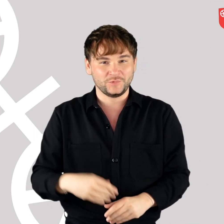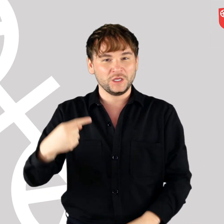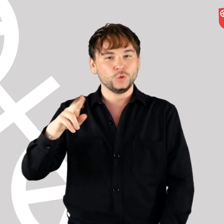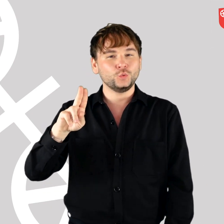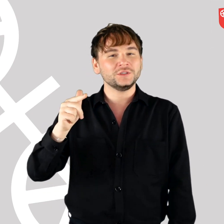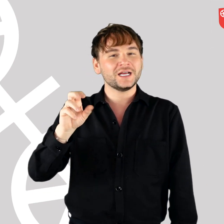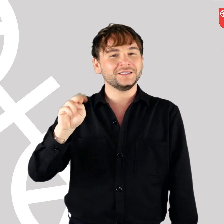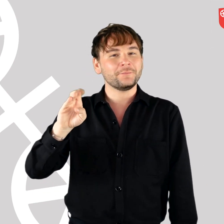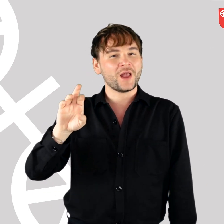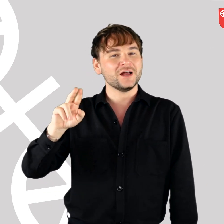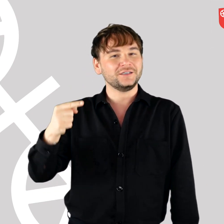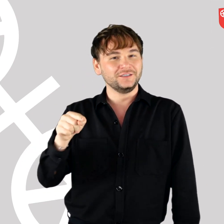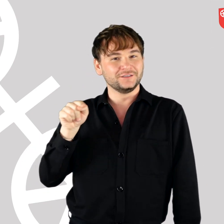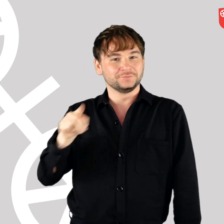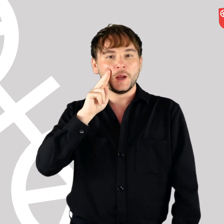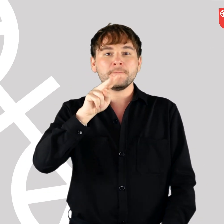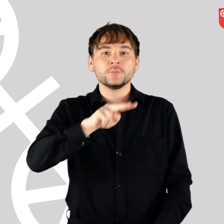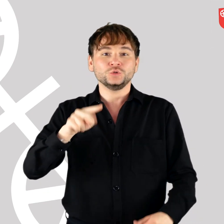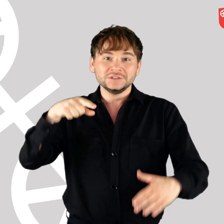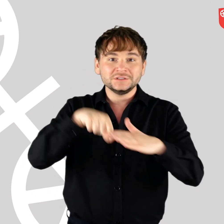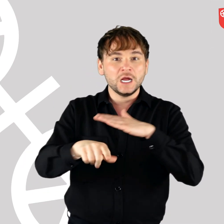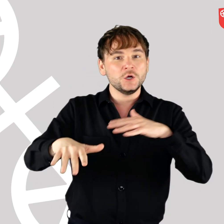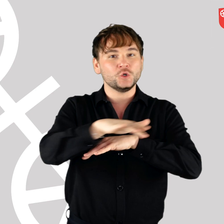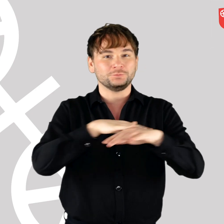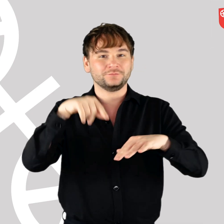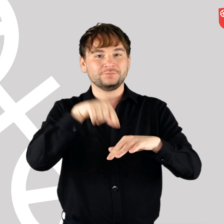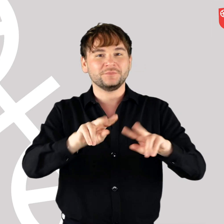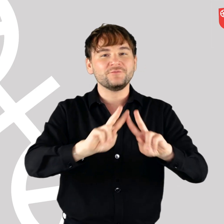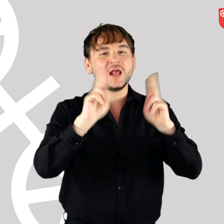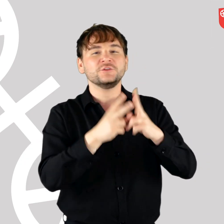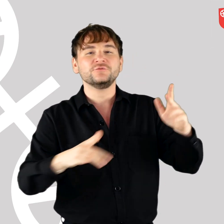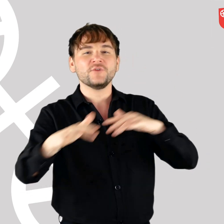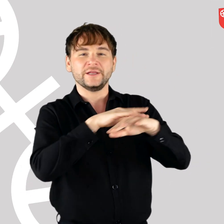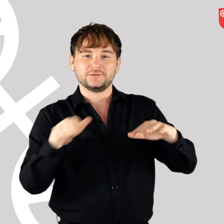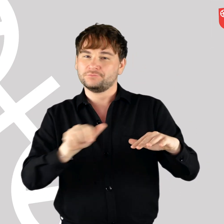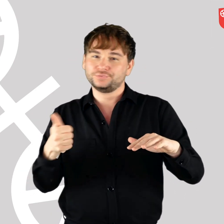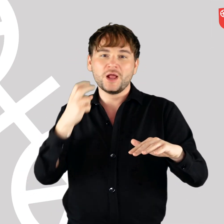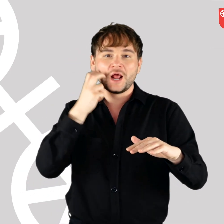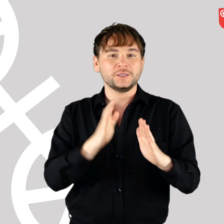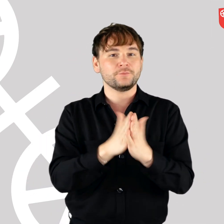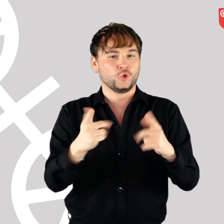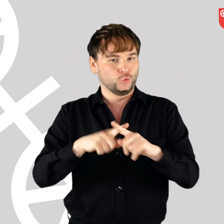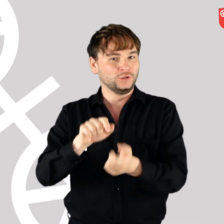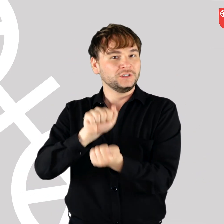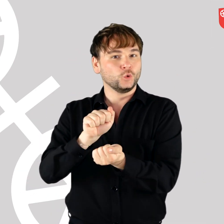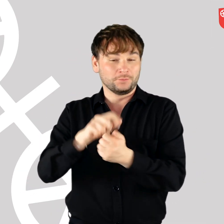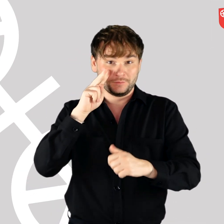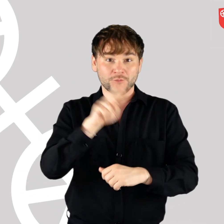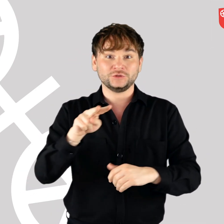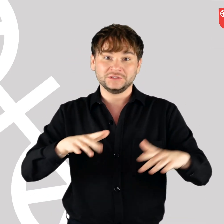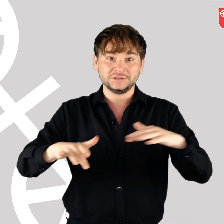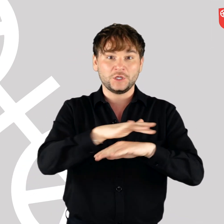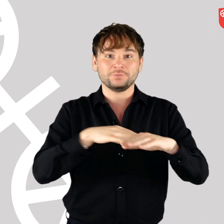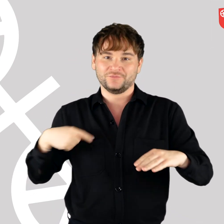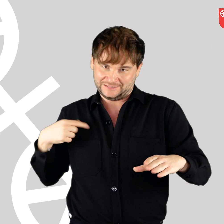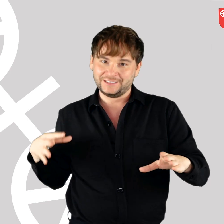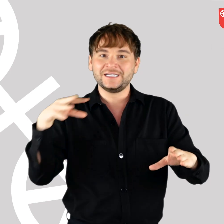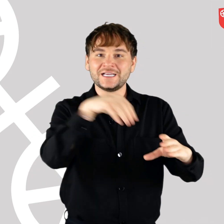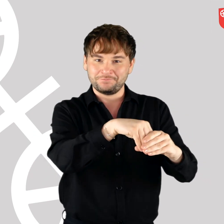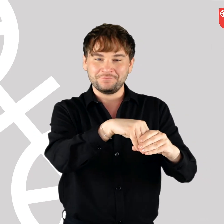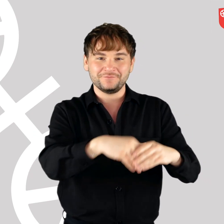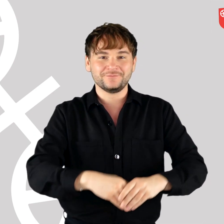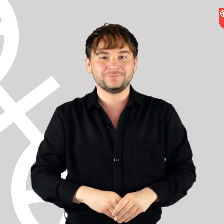Unser Gutenberg Museum ist eines der ältesten Buch- und Druckmuseen der Welt.